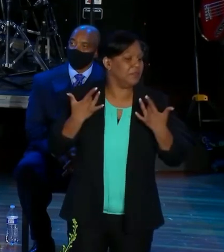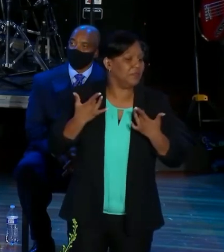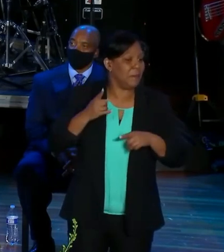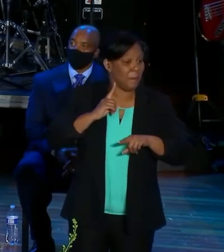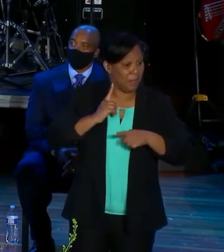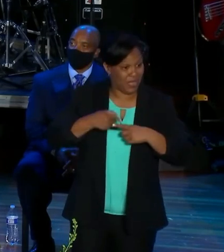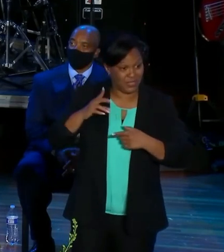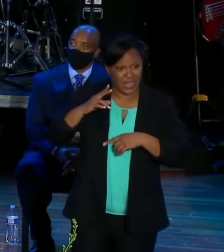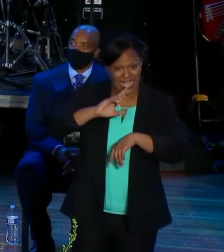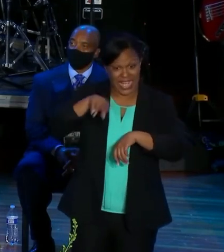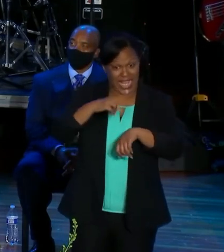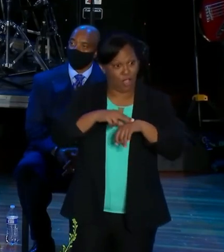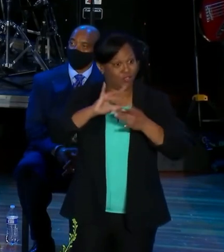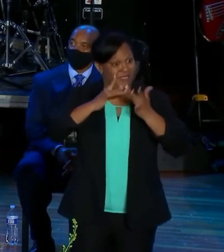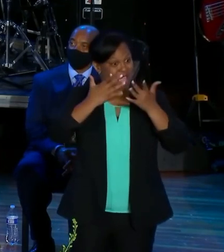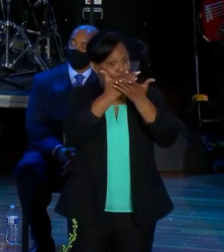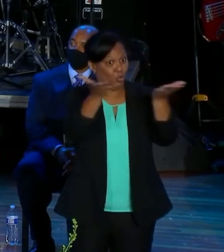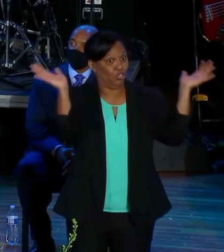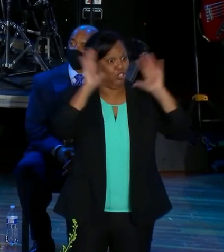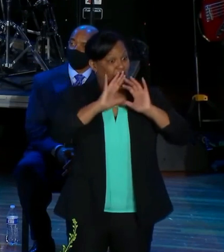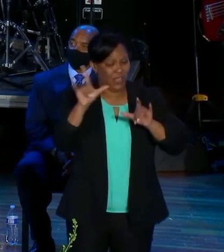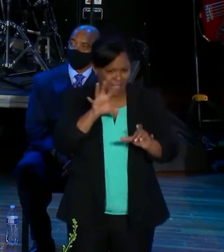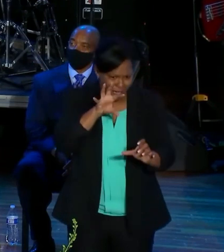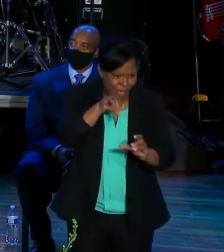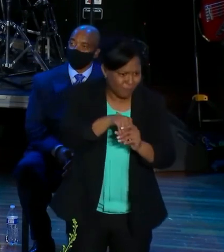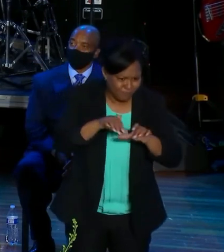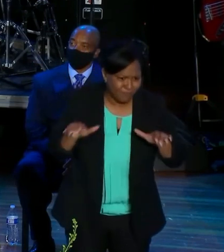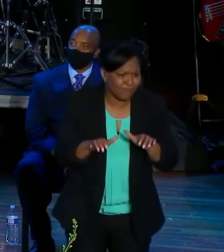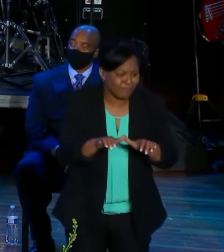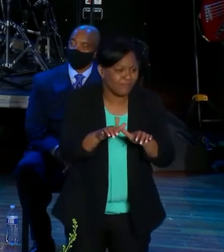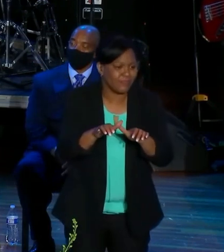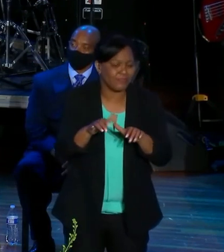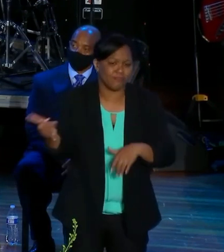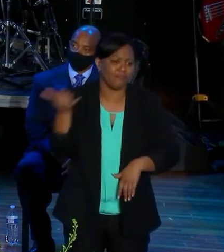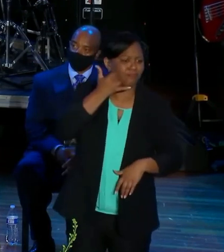Och han förklarade för mig vad som hände med denna sak